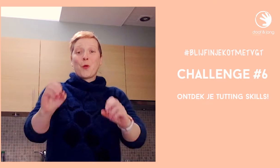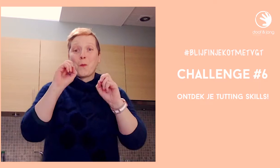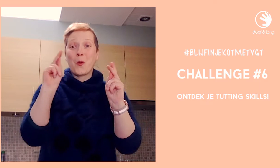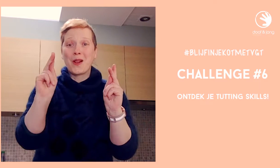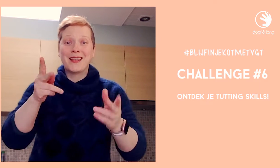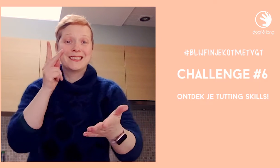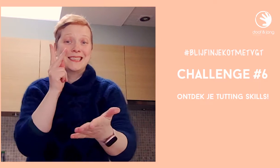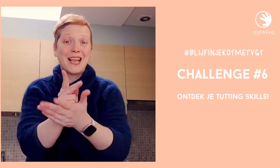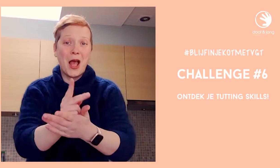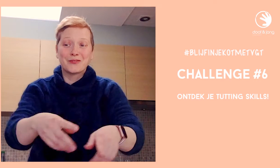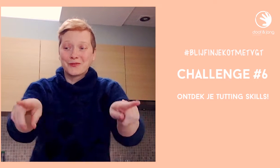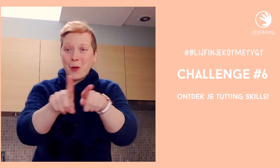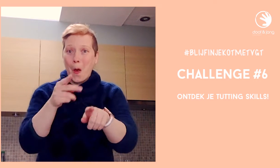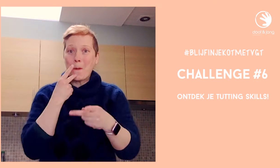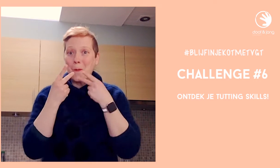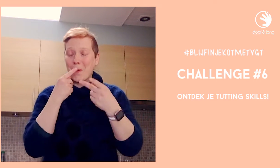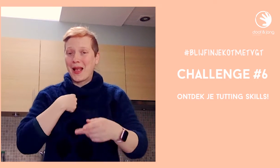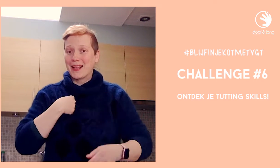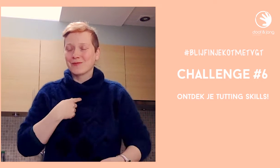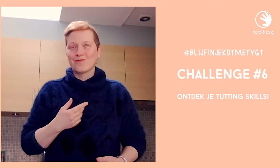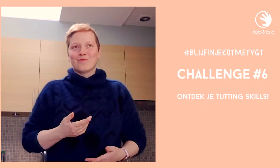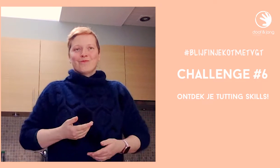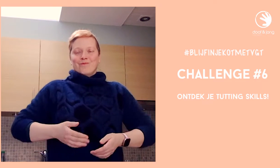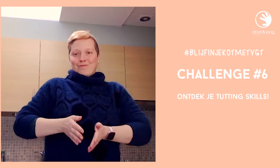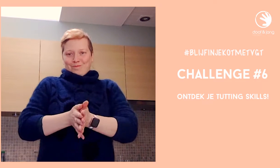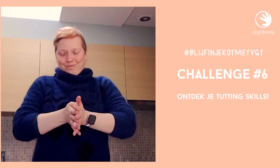OK, ik ben er klaar voor. Ik ga het ook eens proberen.